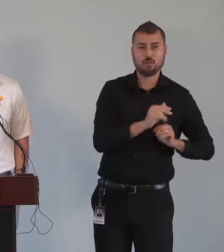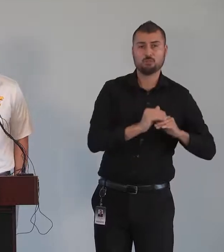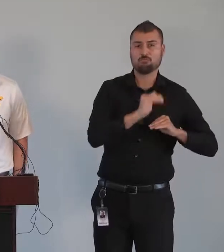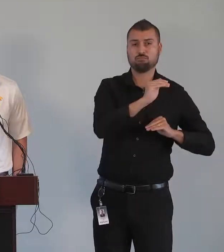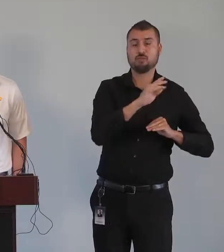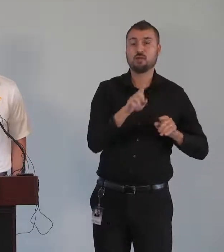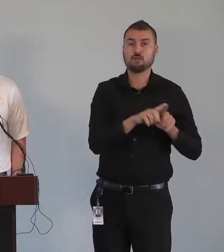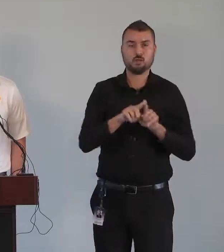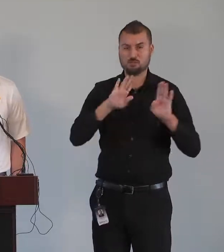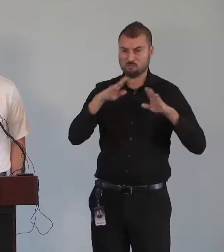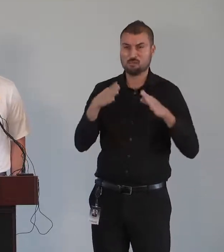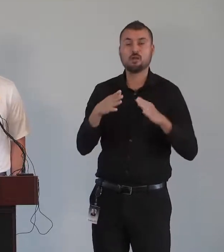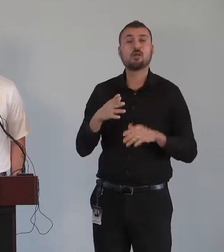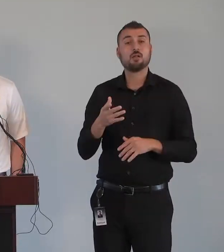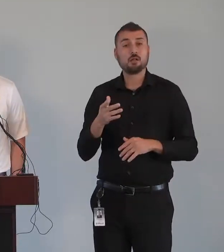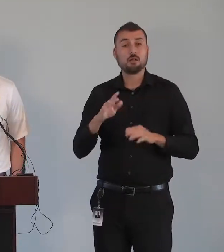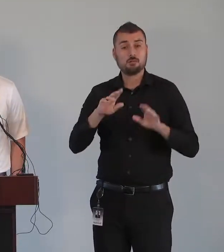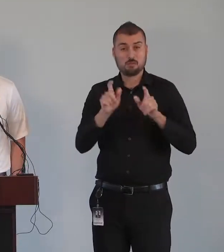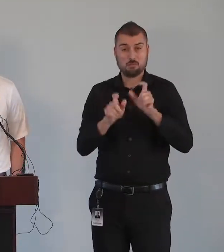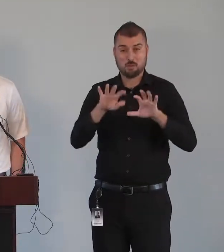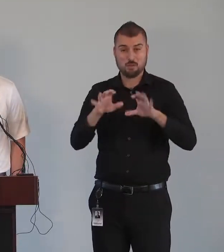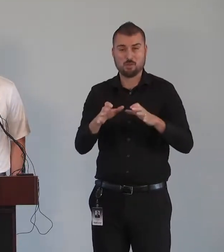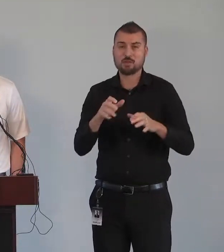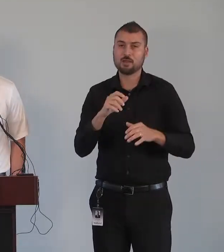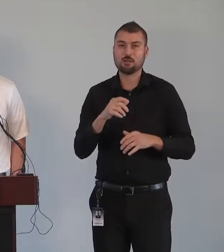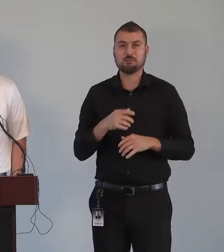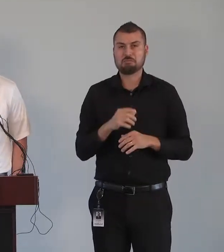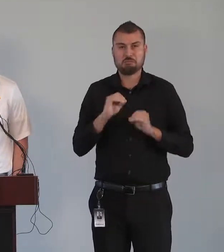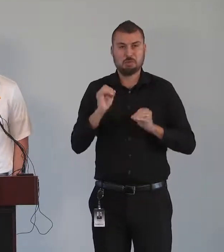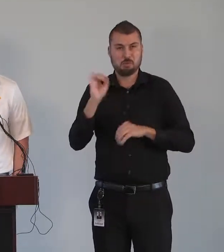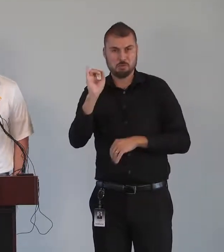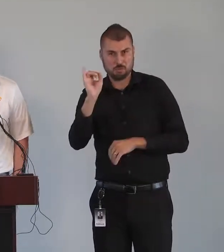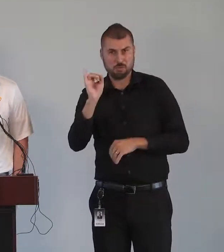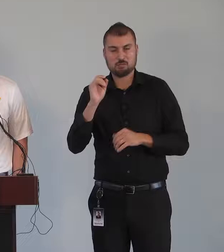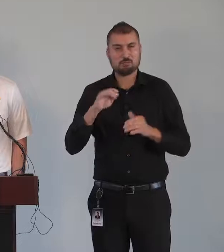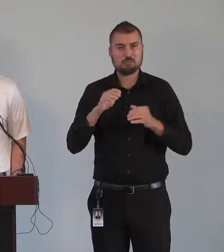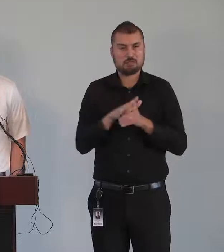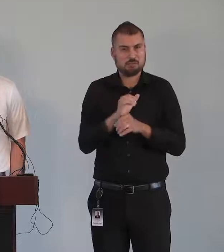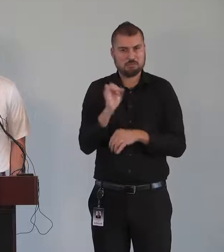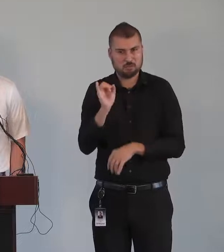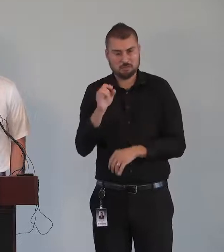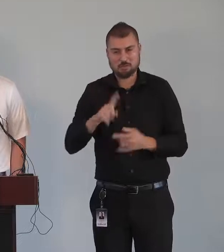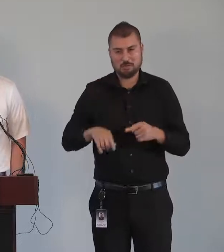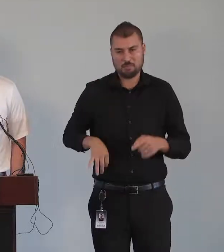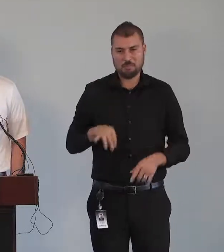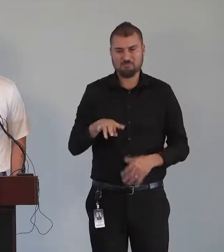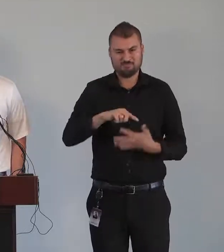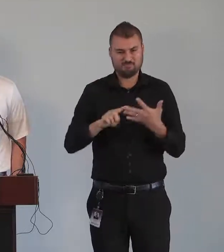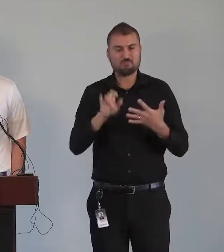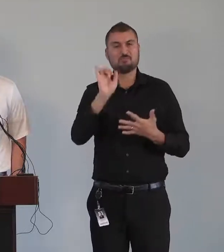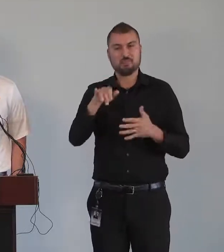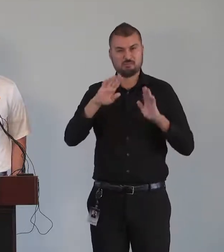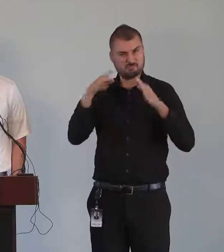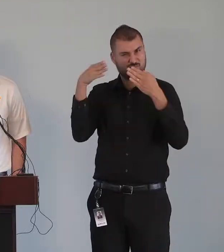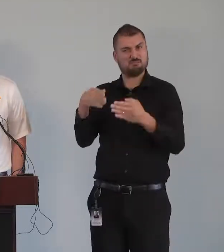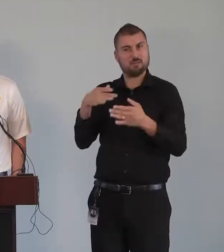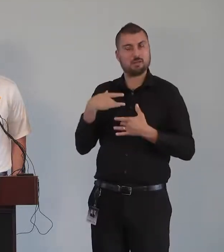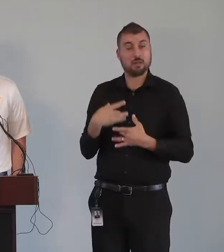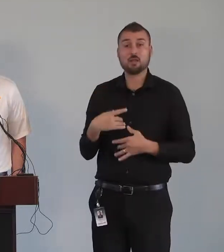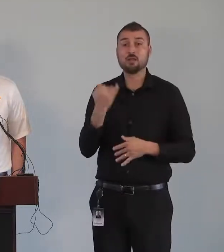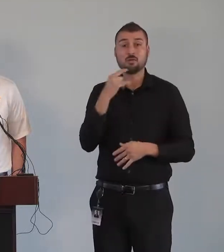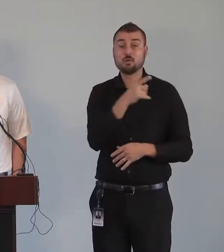las poblaciones con seguro insuficiente o aquellos que simplemente no pueden pagar, así que si alguien quiere